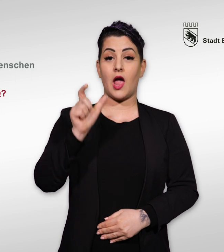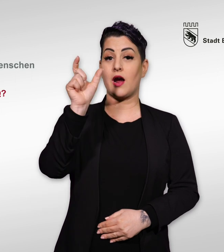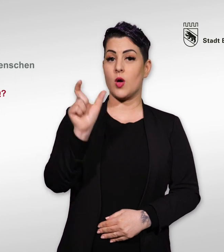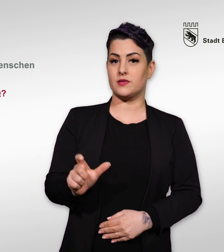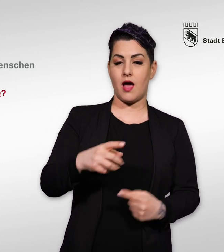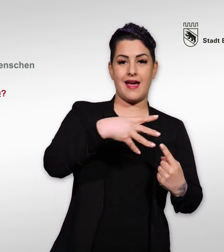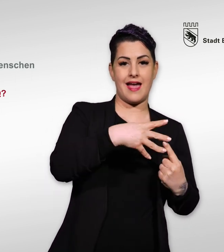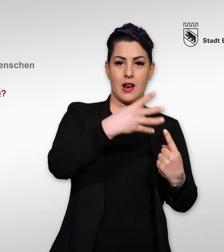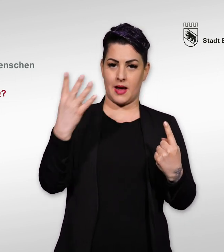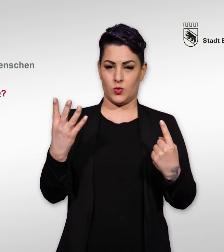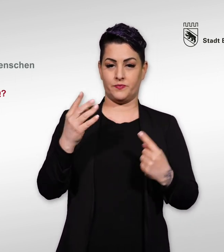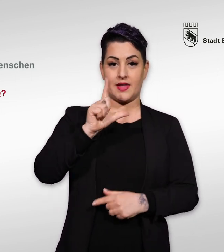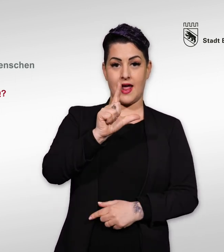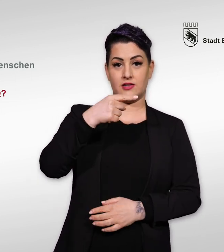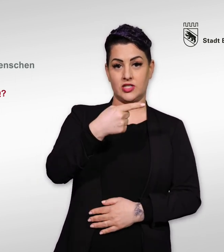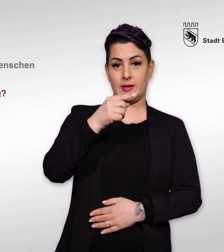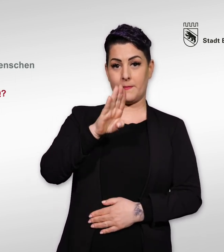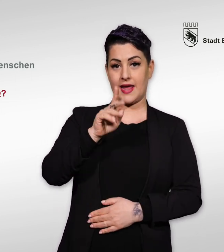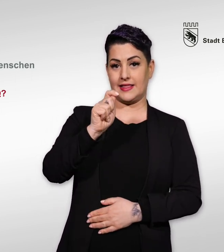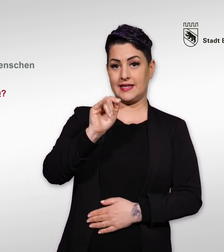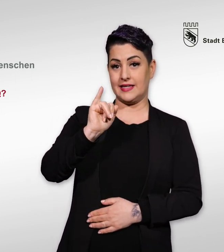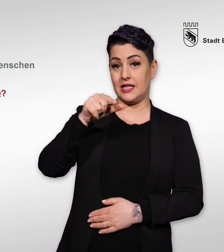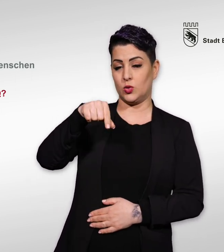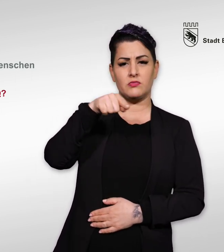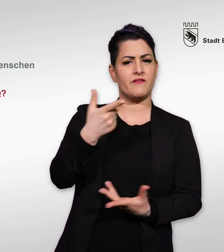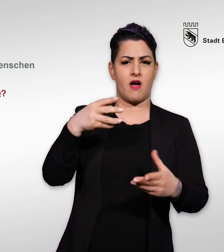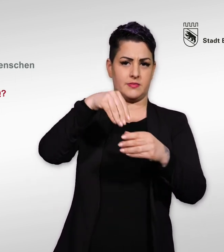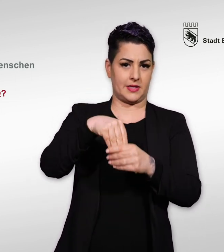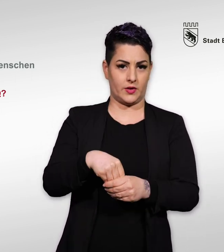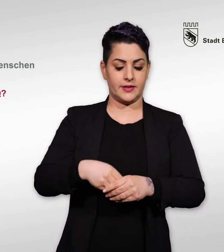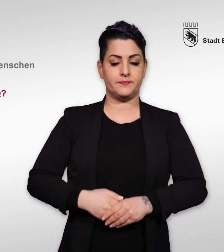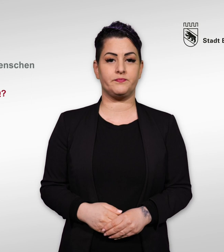Glossar: Was bedeutet LGBTIQ?